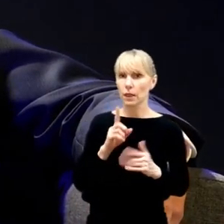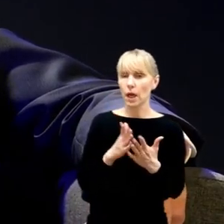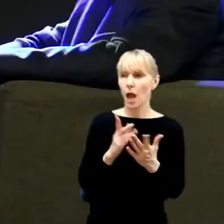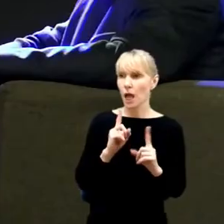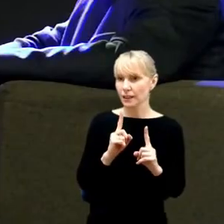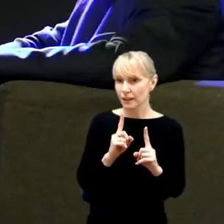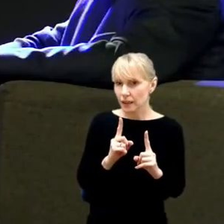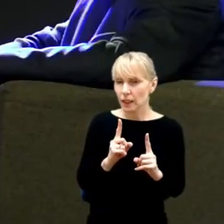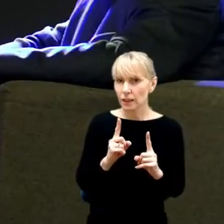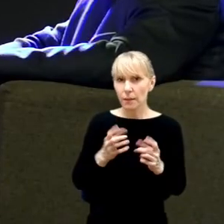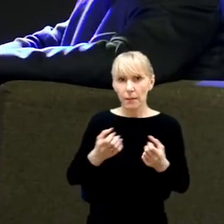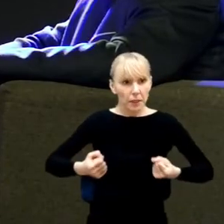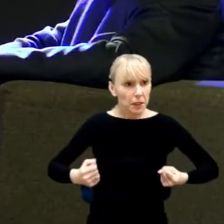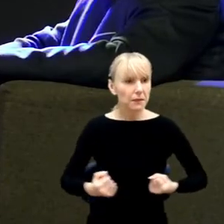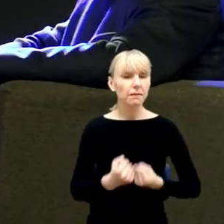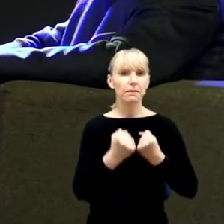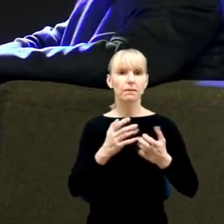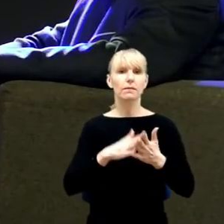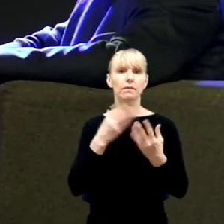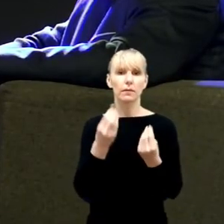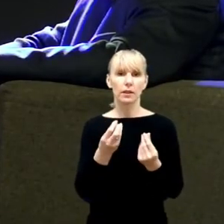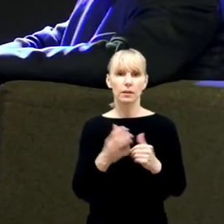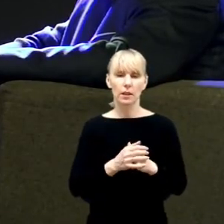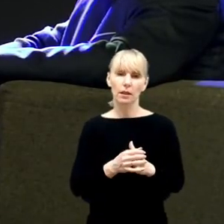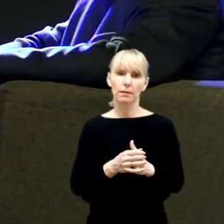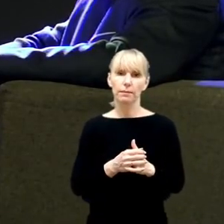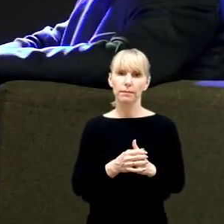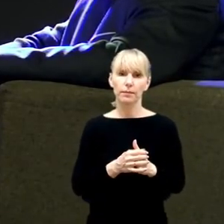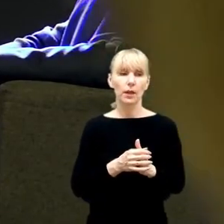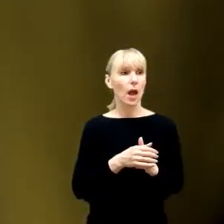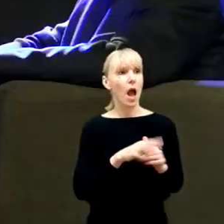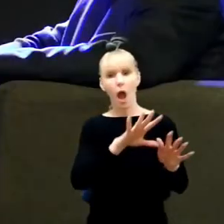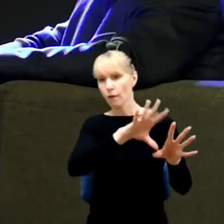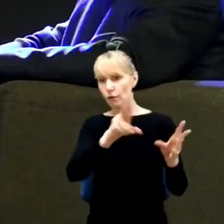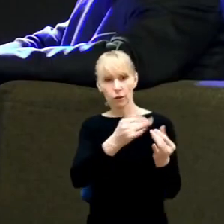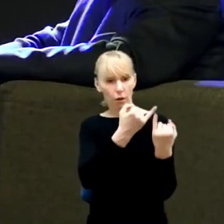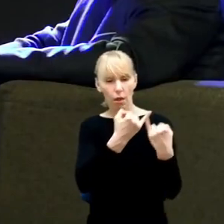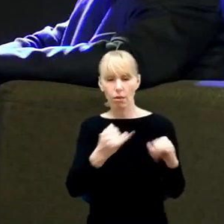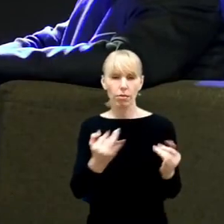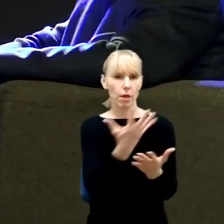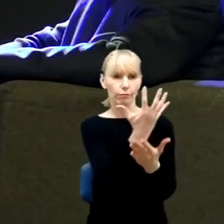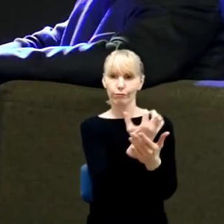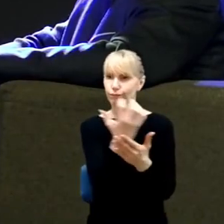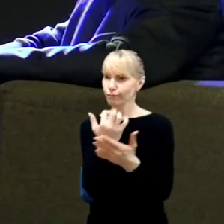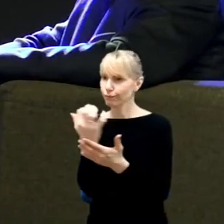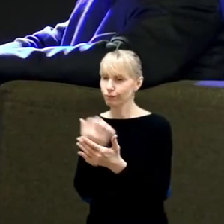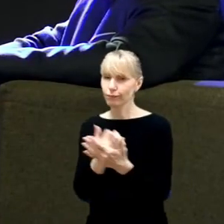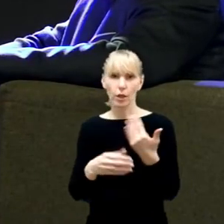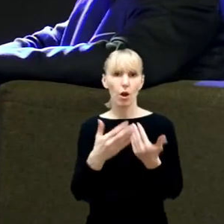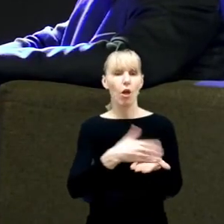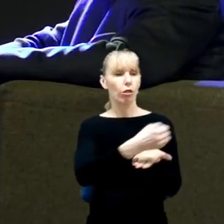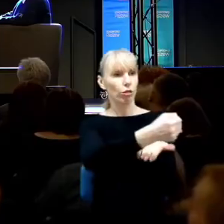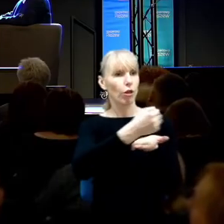Resztę to są dotacje, dopłaty BGK lub ministerstwa,